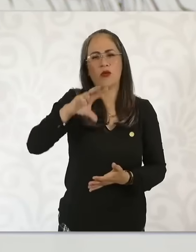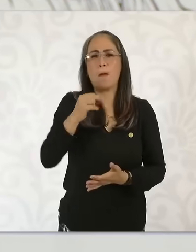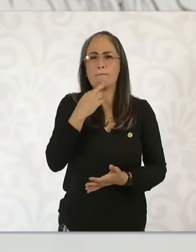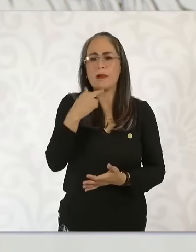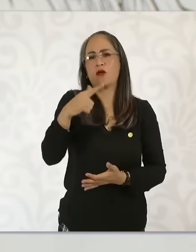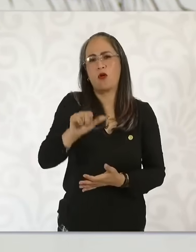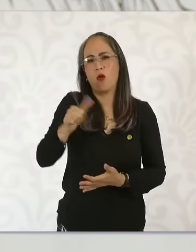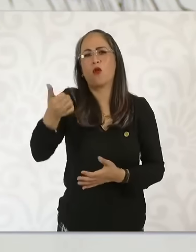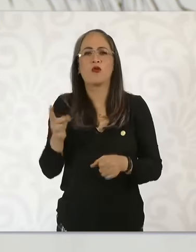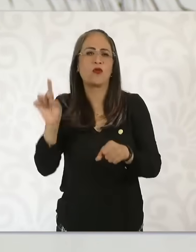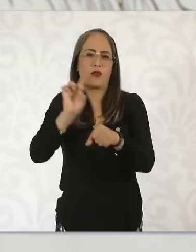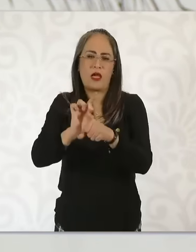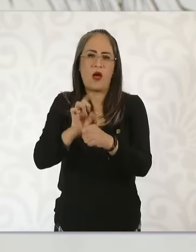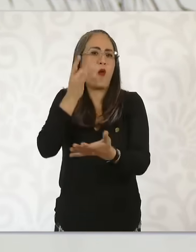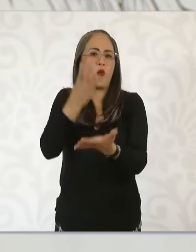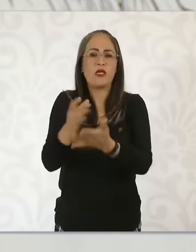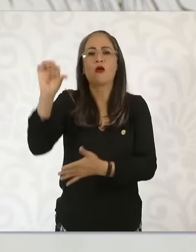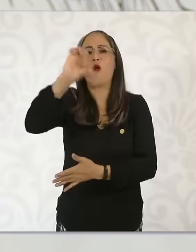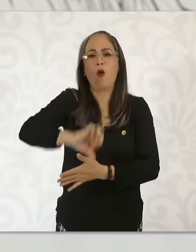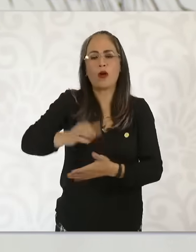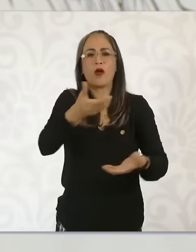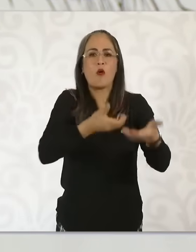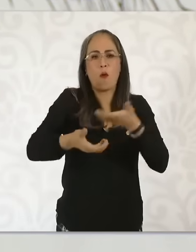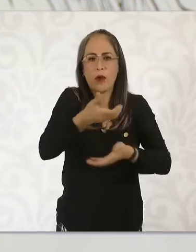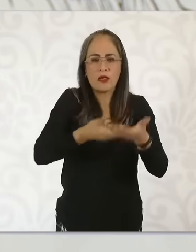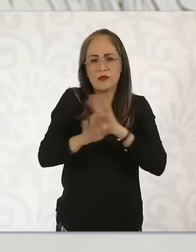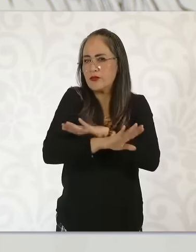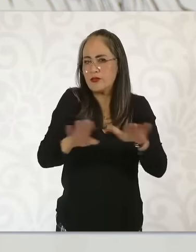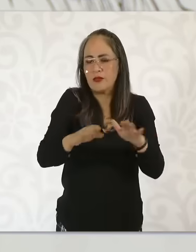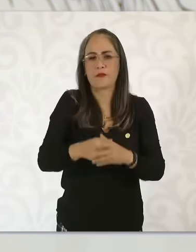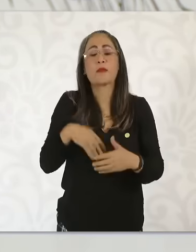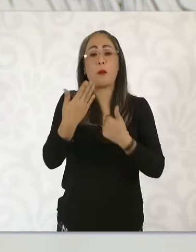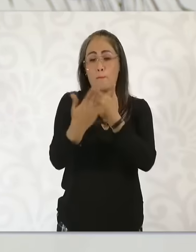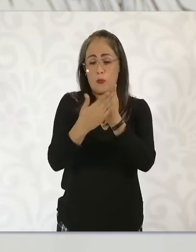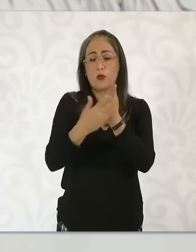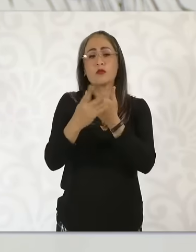nos quedamos hoy con el tema del comercio y este tema es un proyecto que viene desde el gobierno